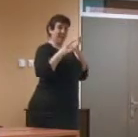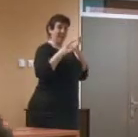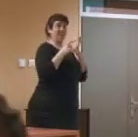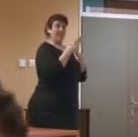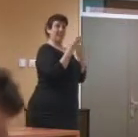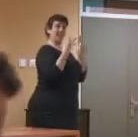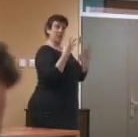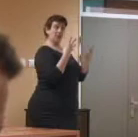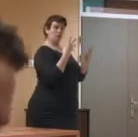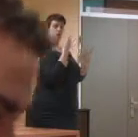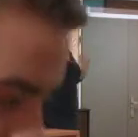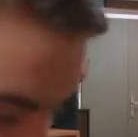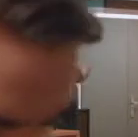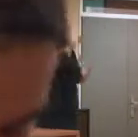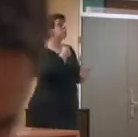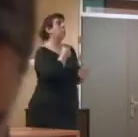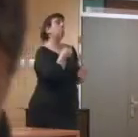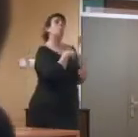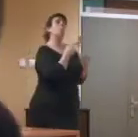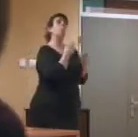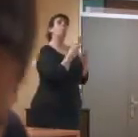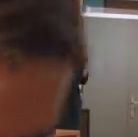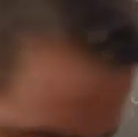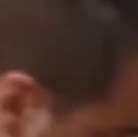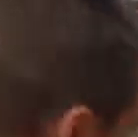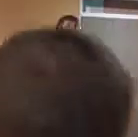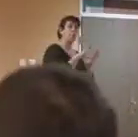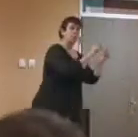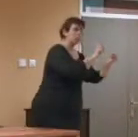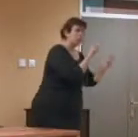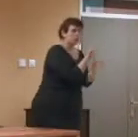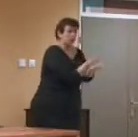pero una cinta que nunca sale a la luz. Una cinta que Zaplana en ese momento, cuando